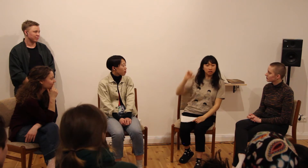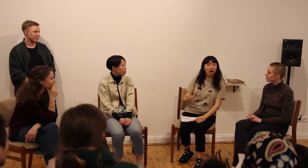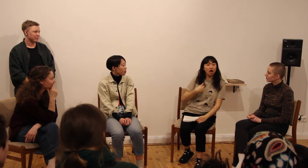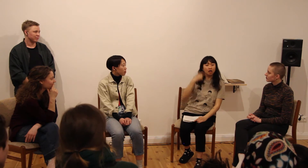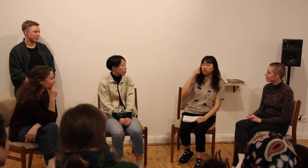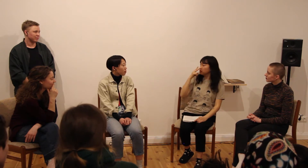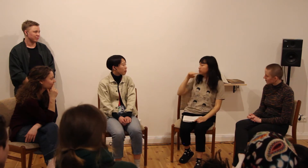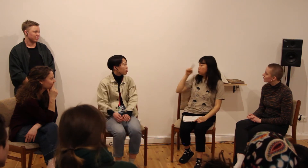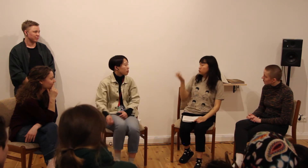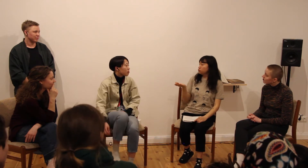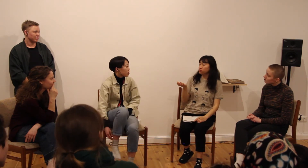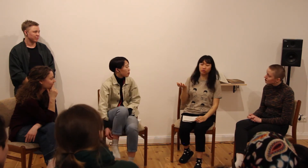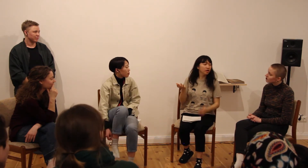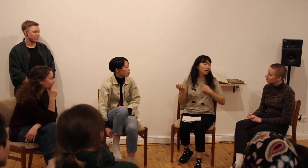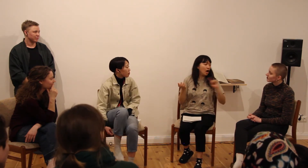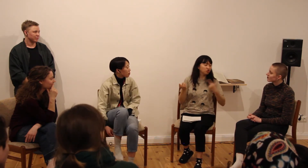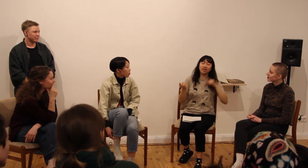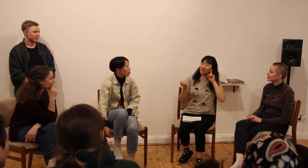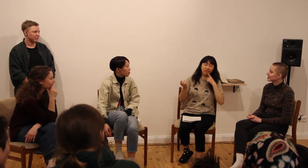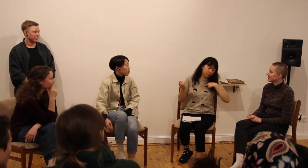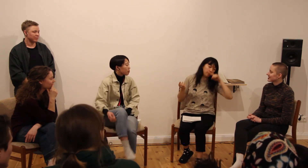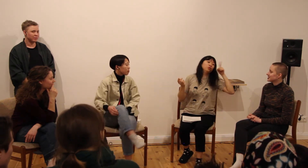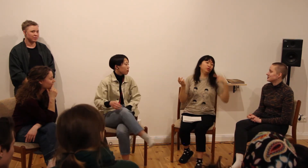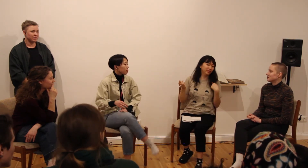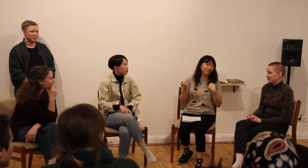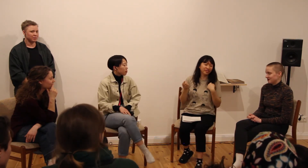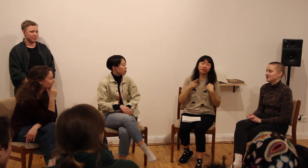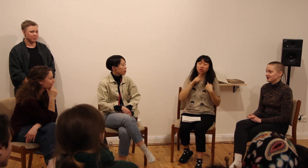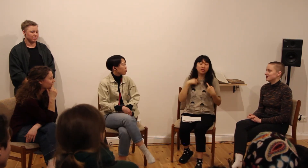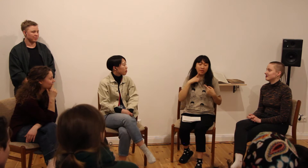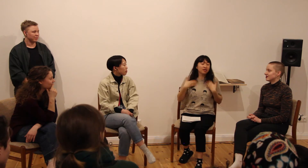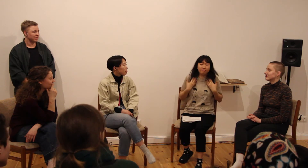Der Film hat mir einfach nochmal so ein Stolzsein vermittelt.